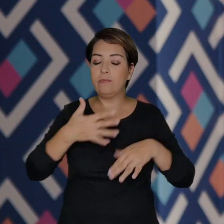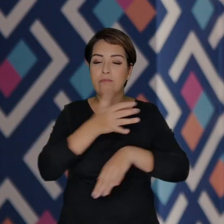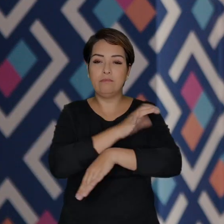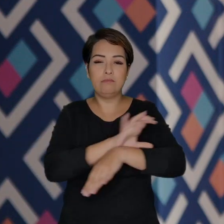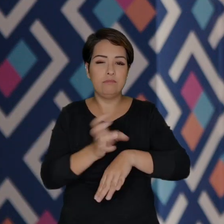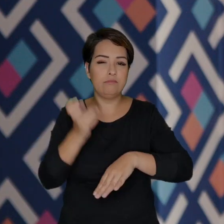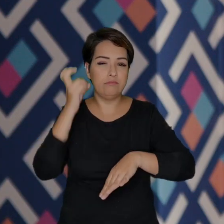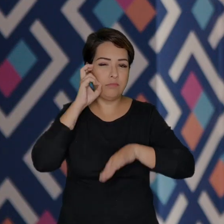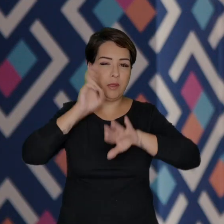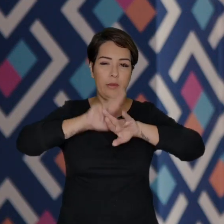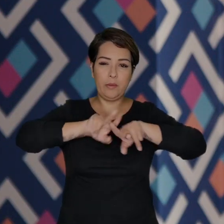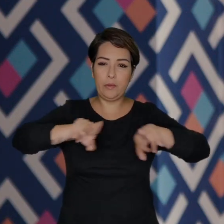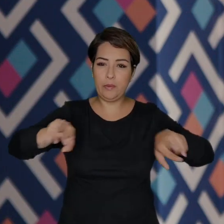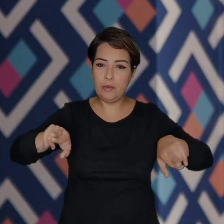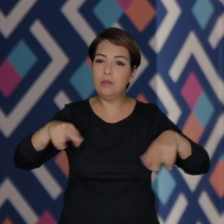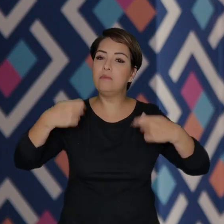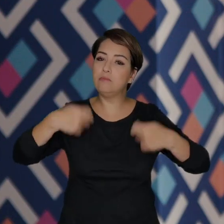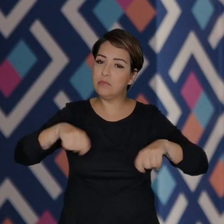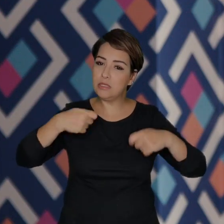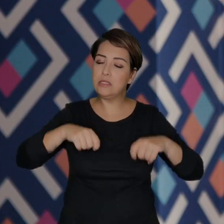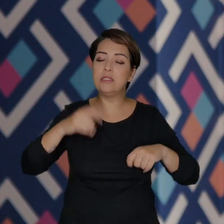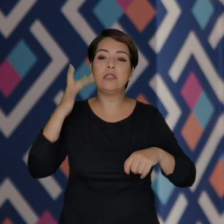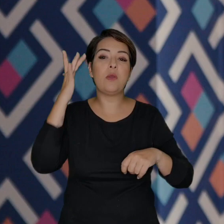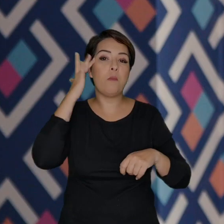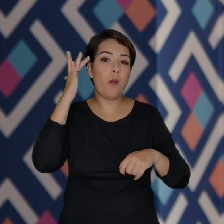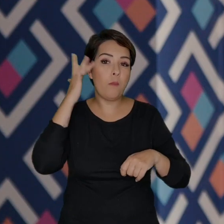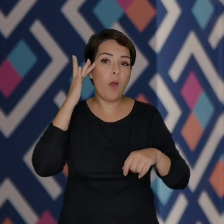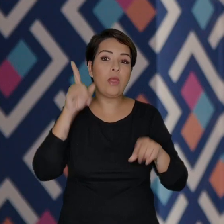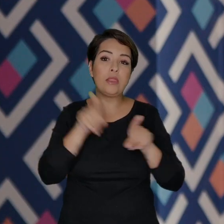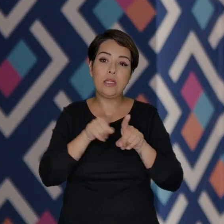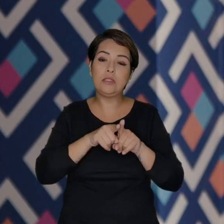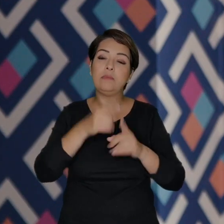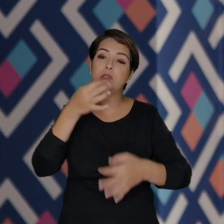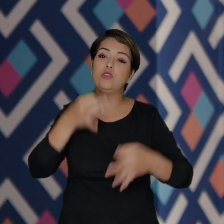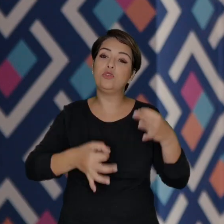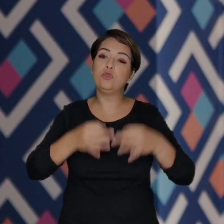então a gente tem condições de ter uma moda mais justa,